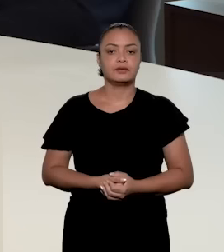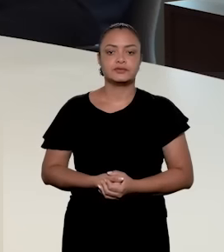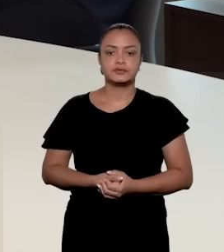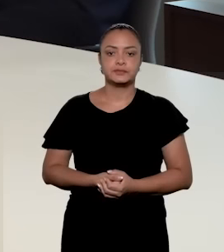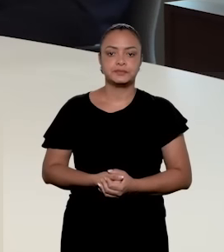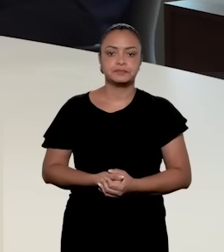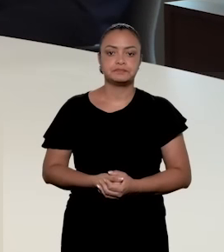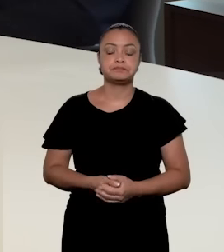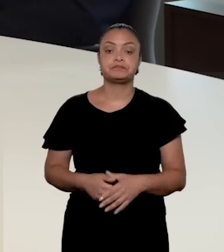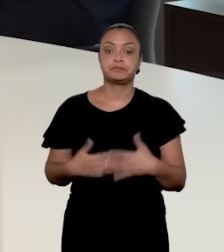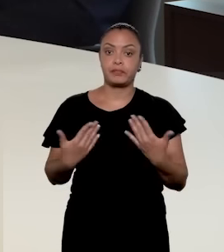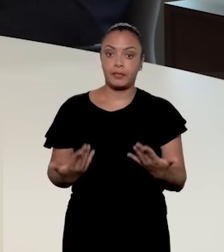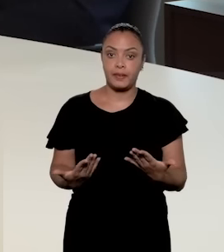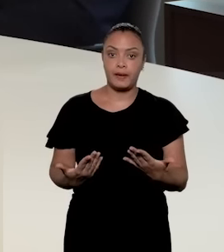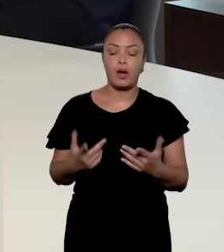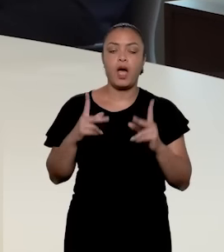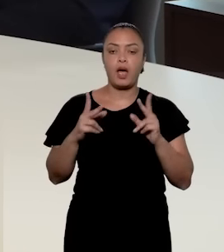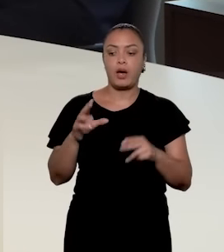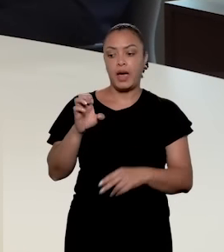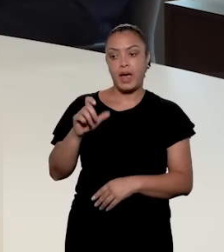Bom, vamos lá. O E-agro é um marketplace,